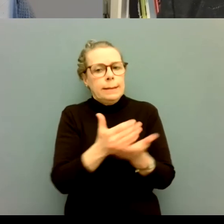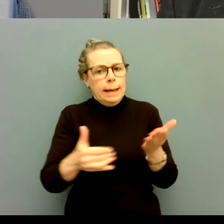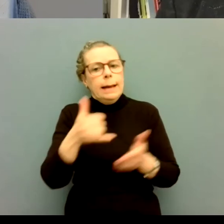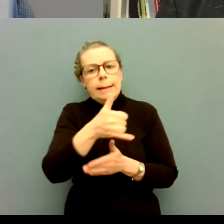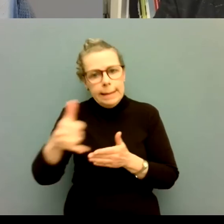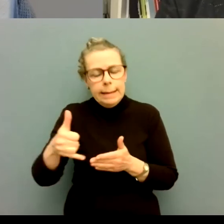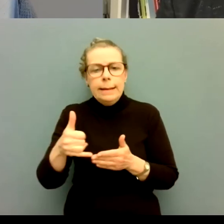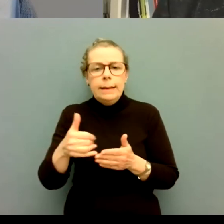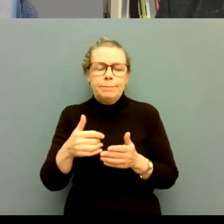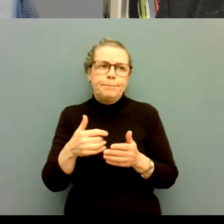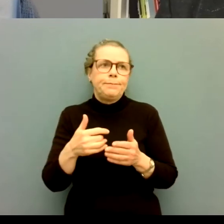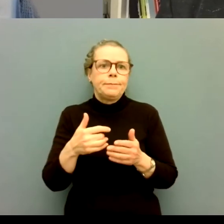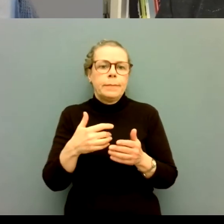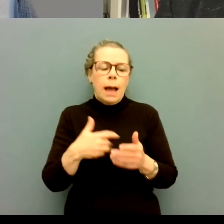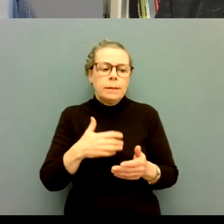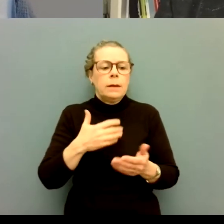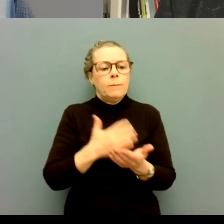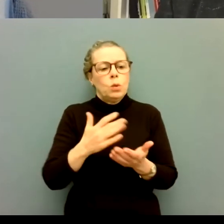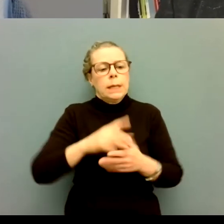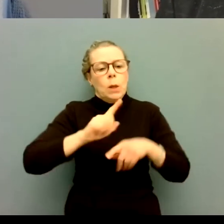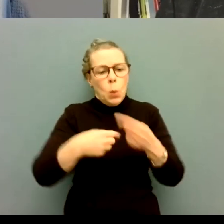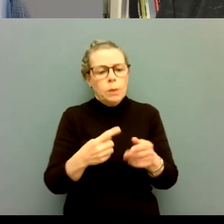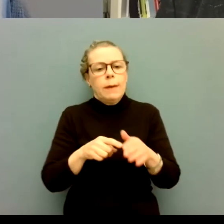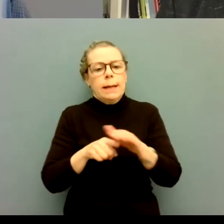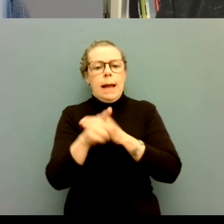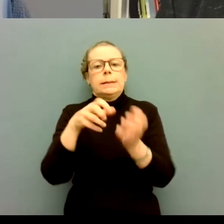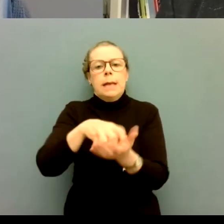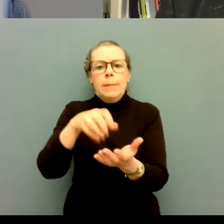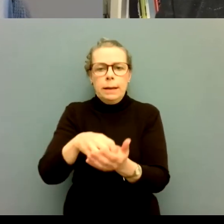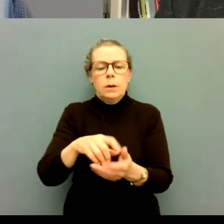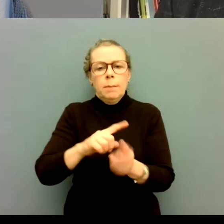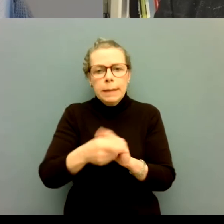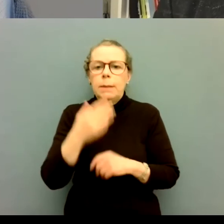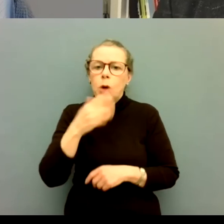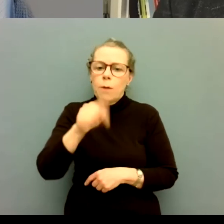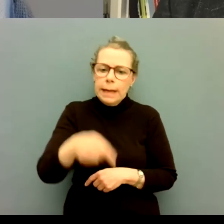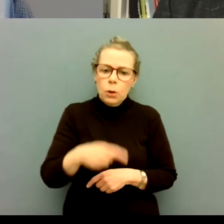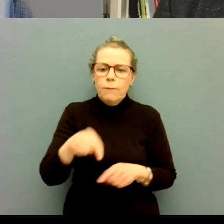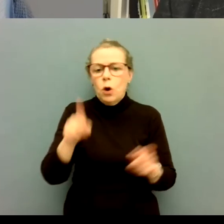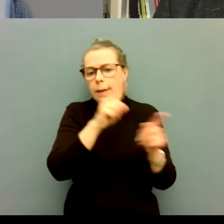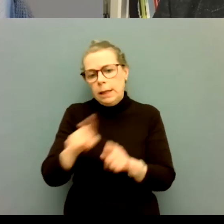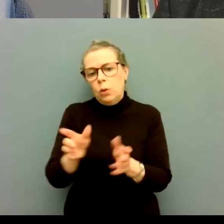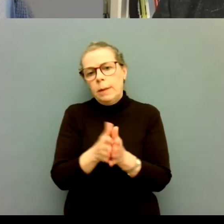viktig del i att trygga komma vidare i att se till att det blir bra villkor för-